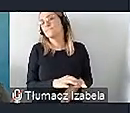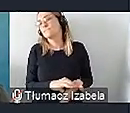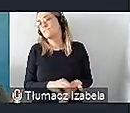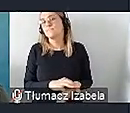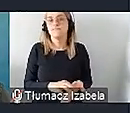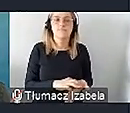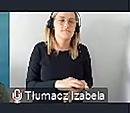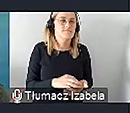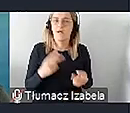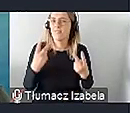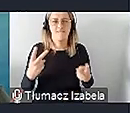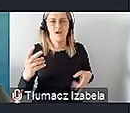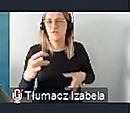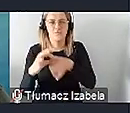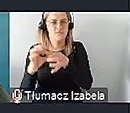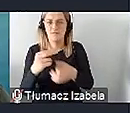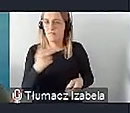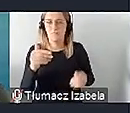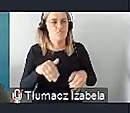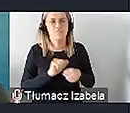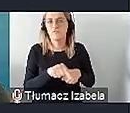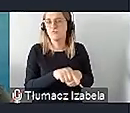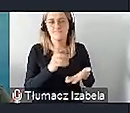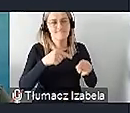nawet niezwiązanego z tematem - to mogą być jakieś szlaczki -